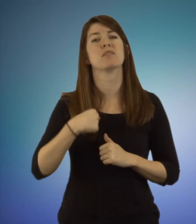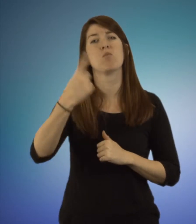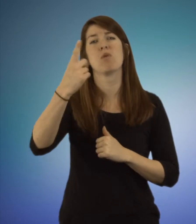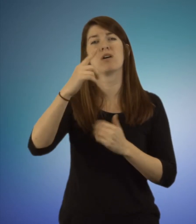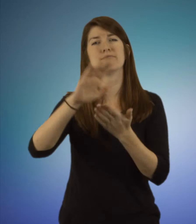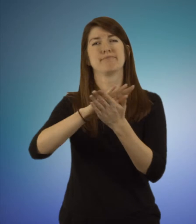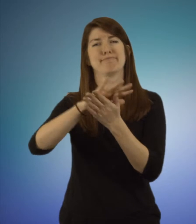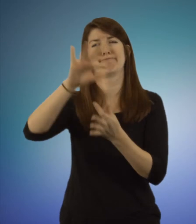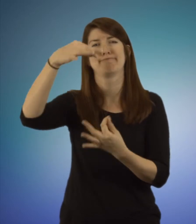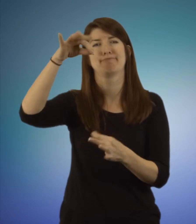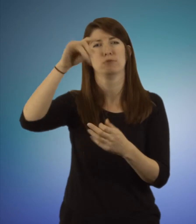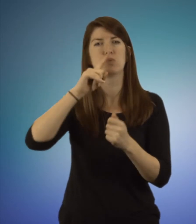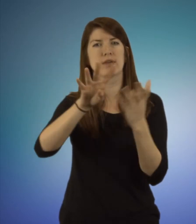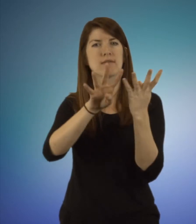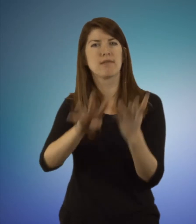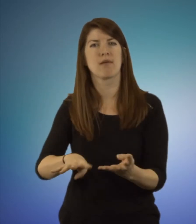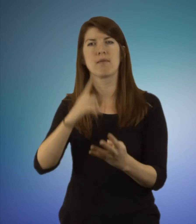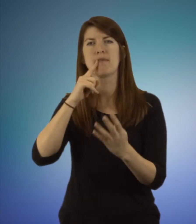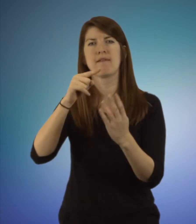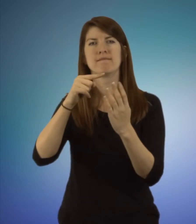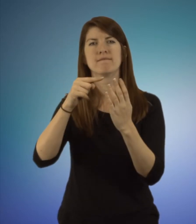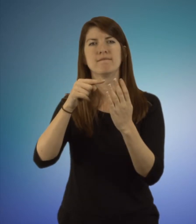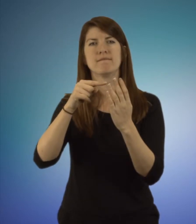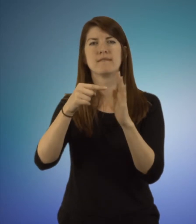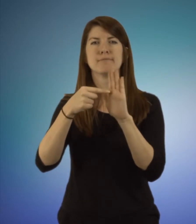evaluación de su hijo a esta edad.